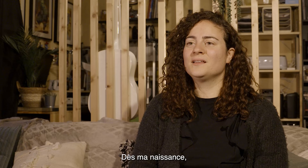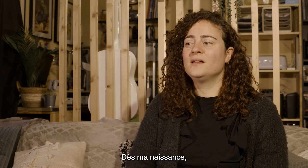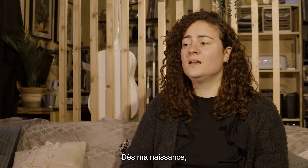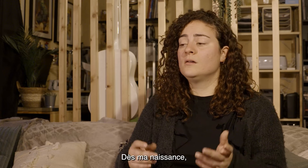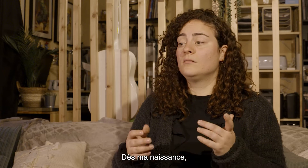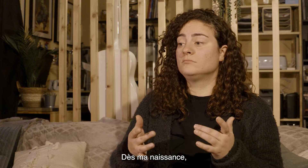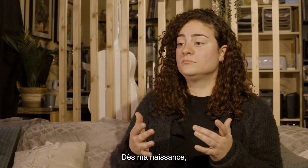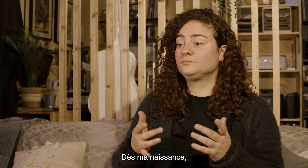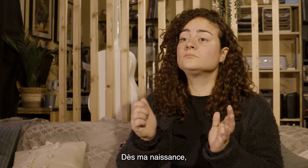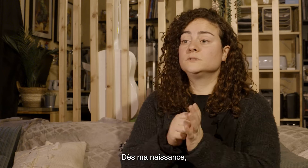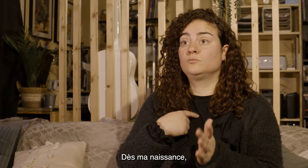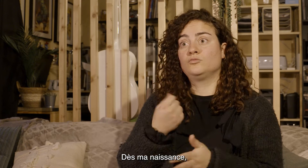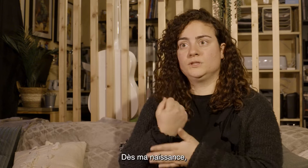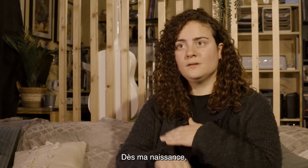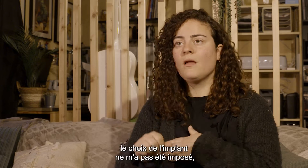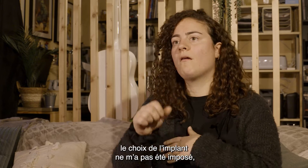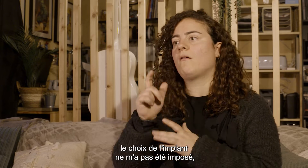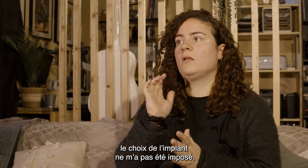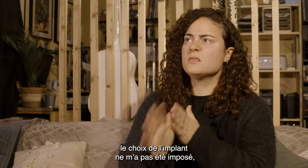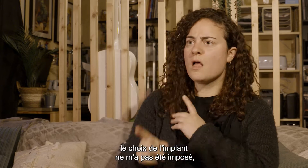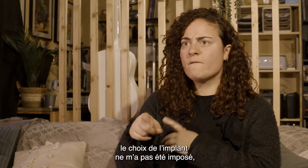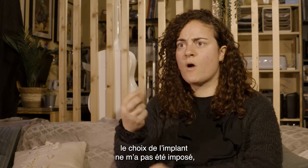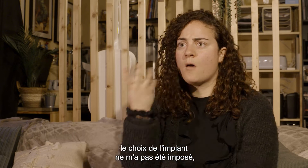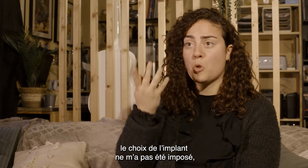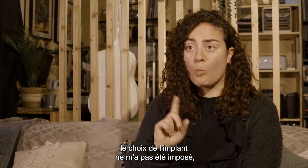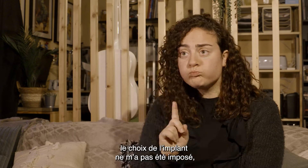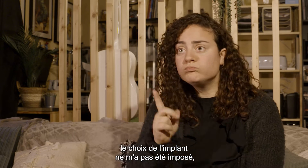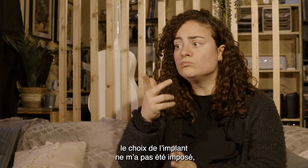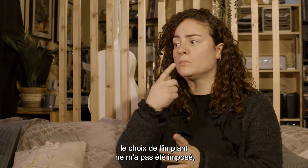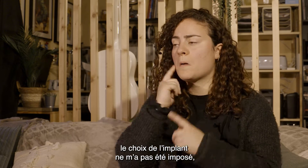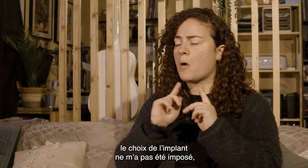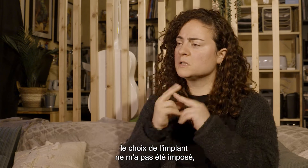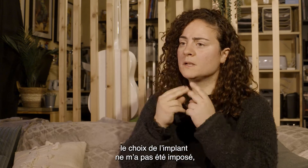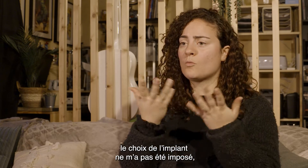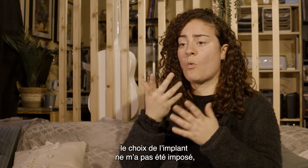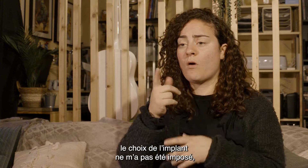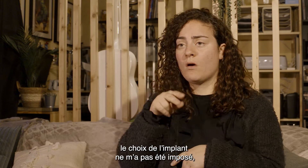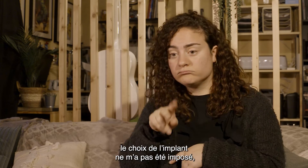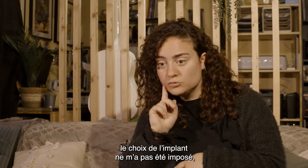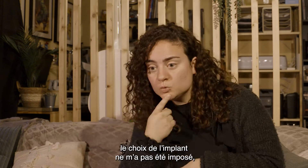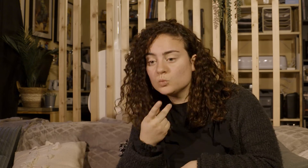Dès ma naissance, le choix de l’implant ne m’a pas été imposé,